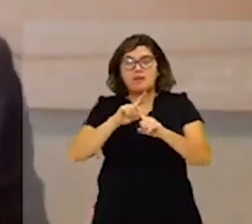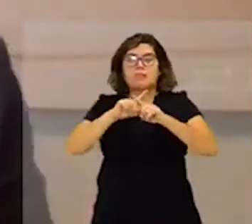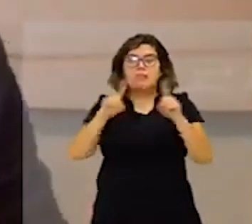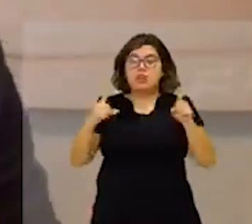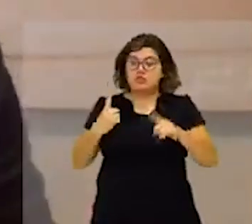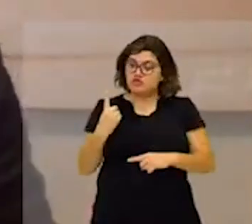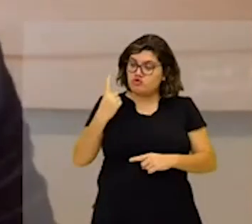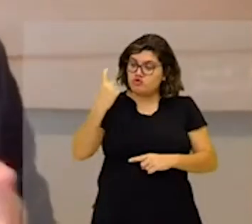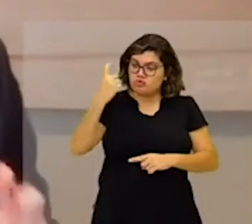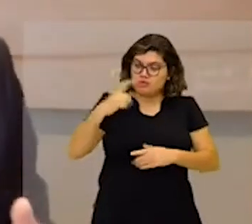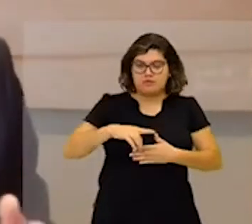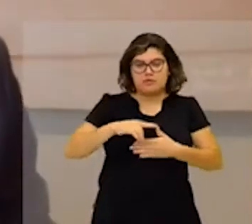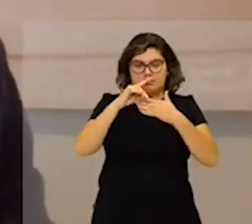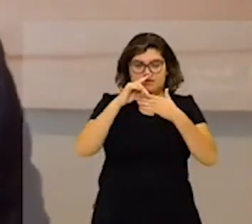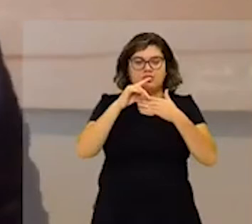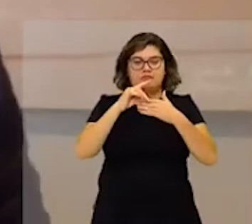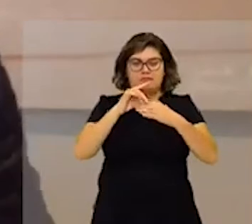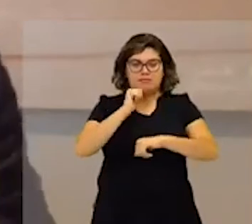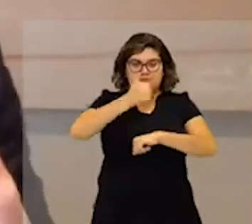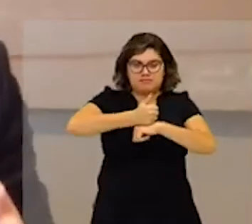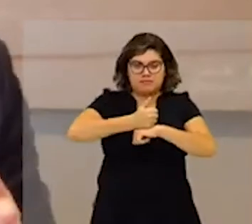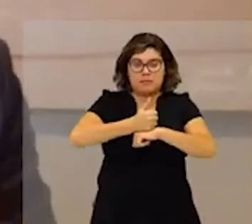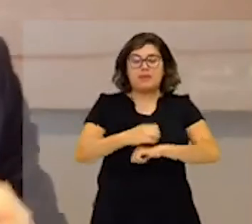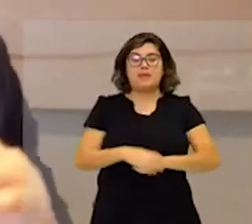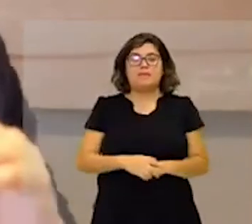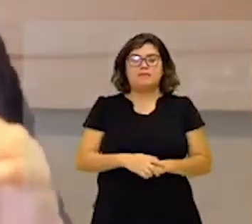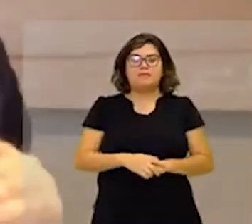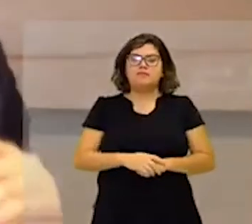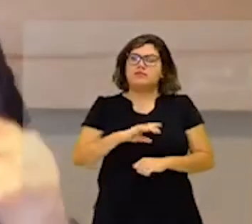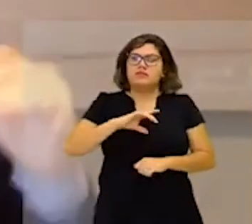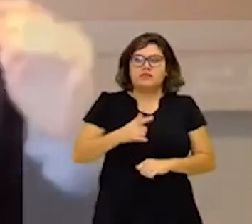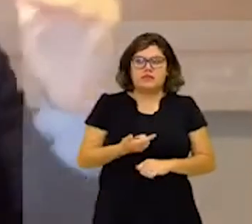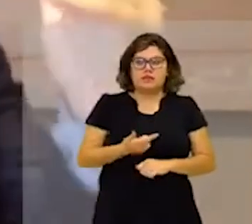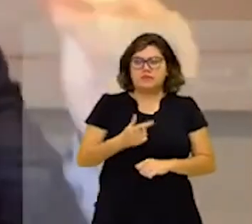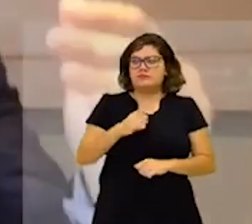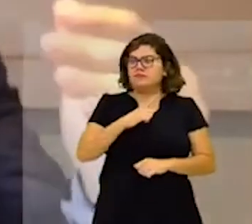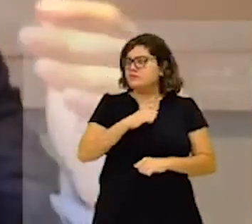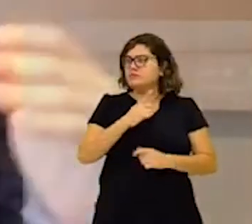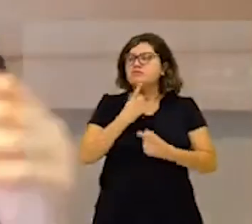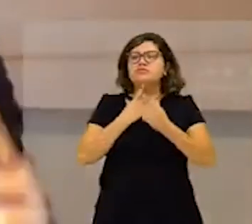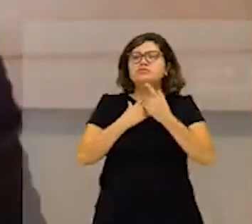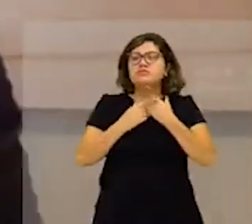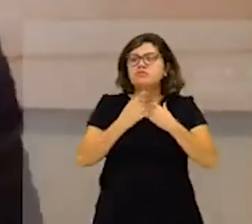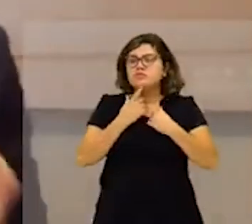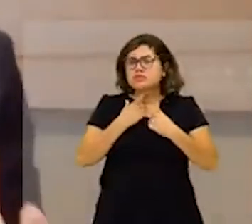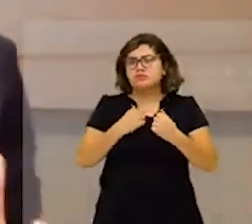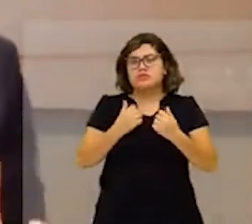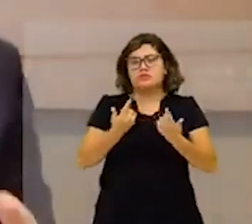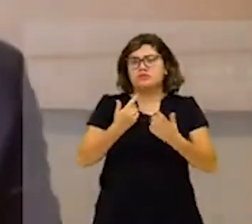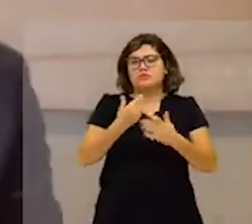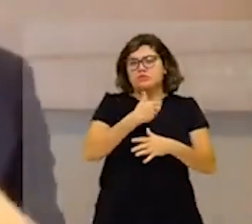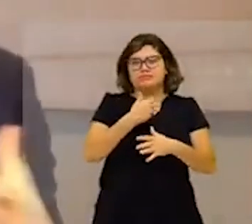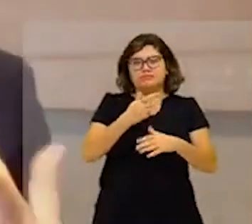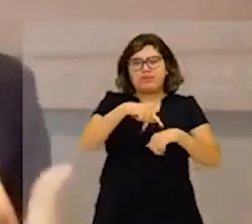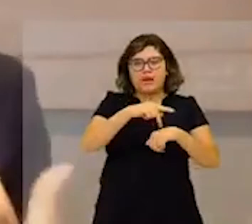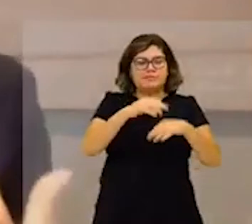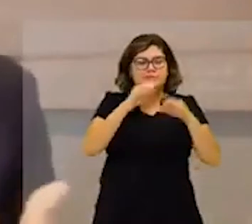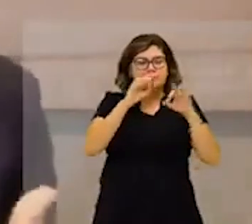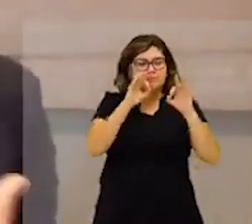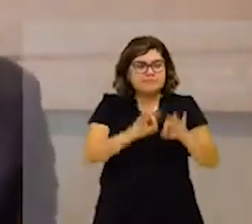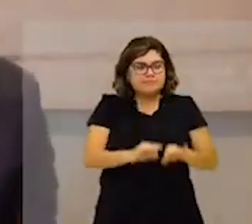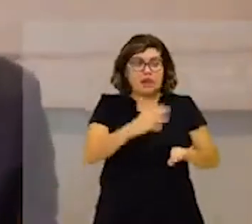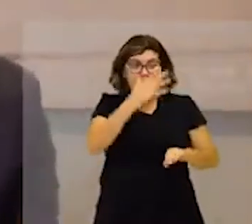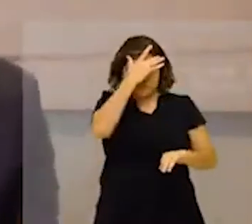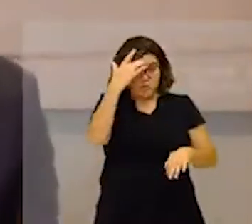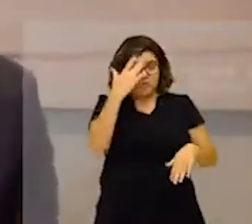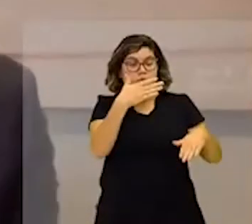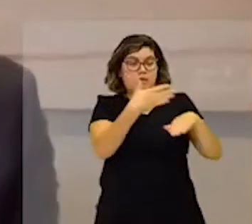aí um Evidente desejo a gente for falar do Estado ideal é que essas pessoas que participaram dessa